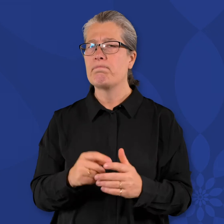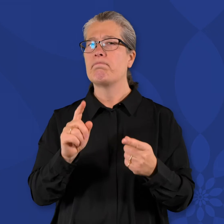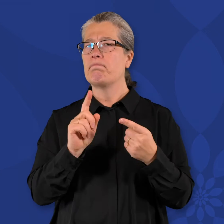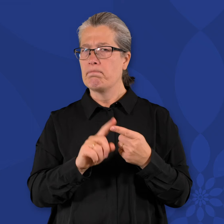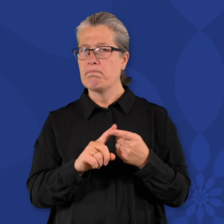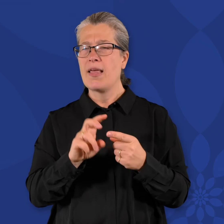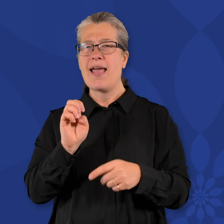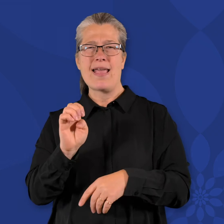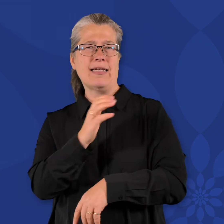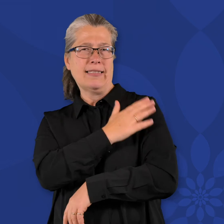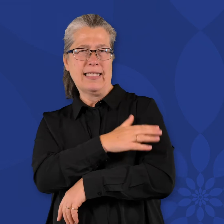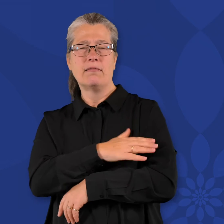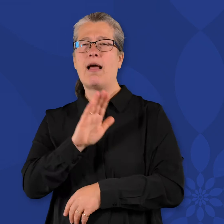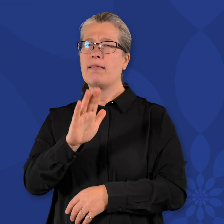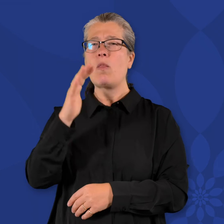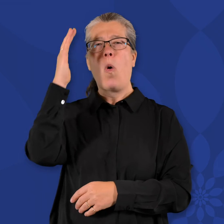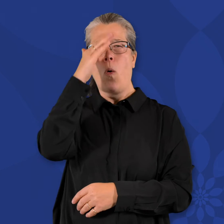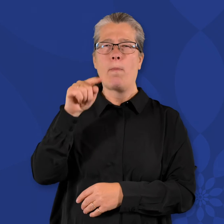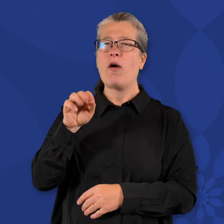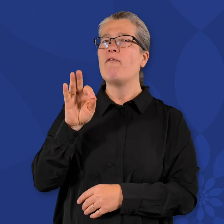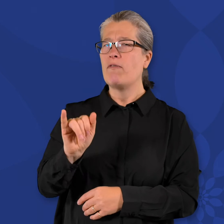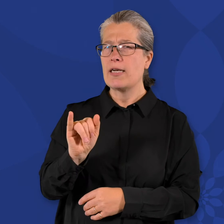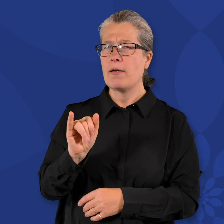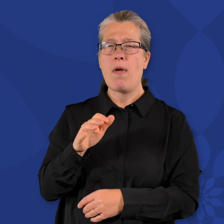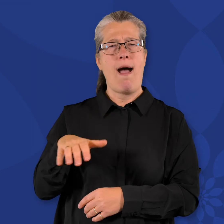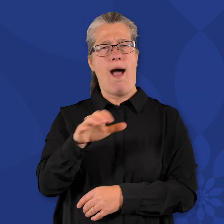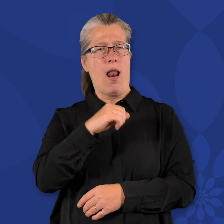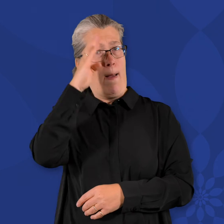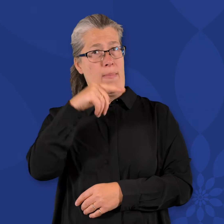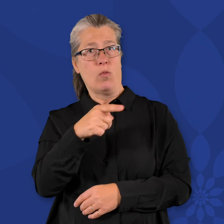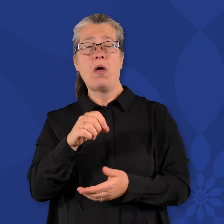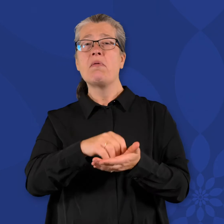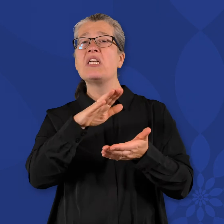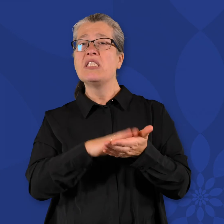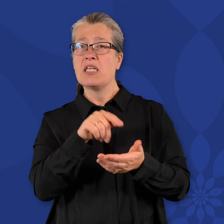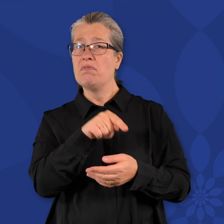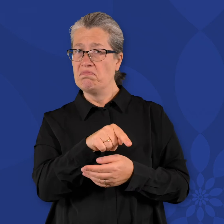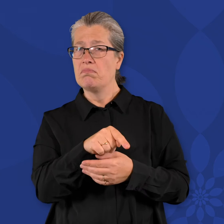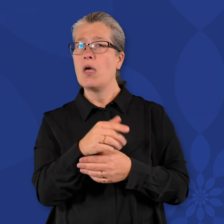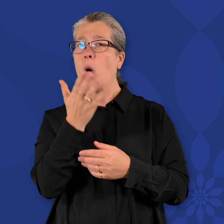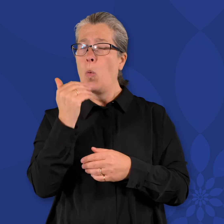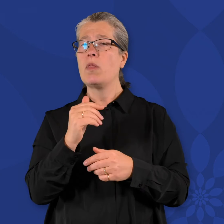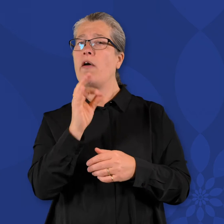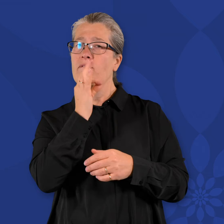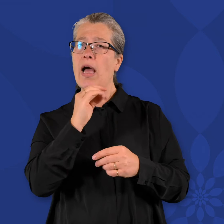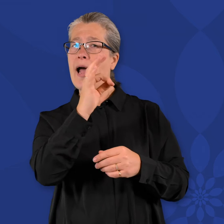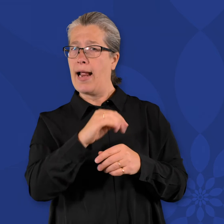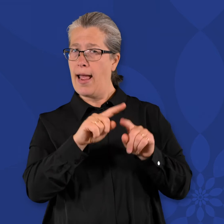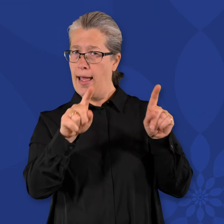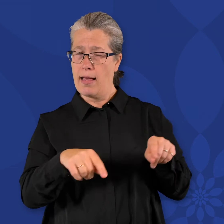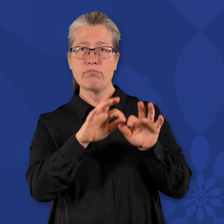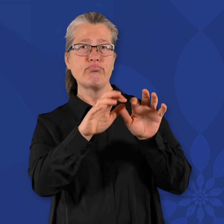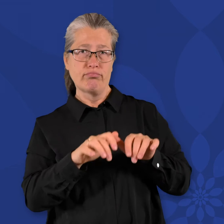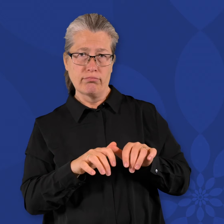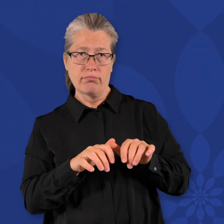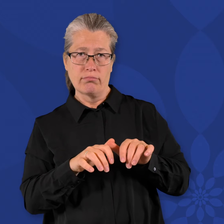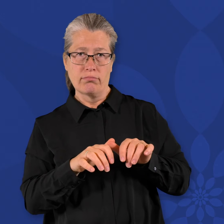I e-tjänsten Dinåsikt.fi kunde alla som registrerade sig svara på en enkät, -